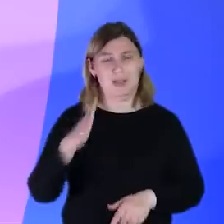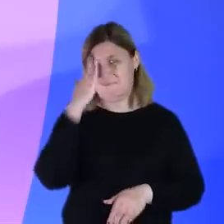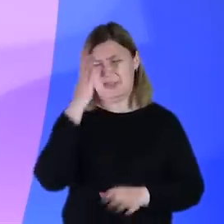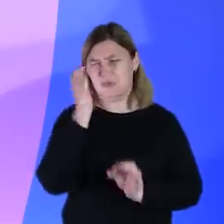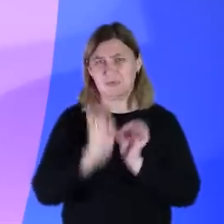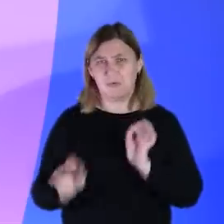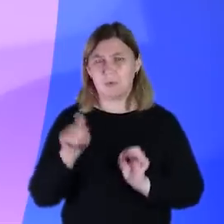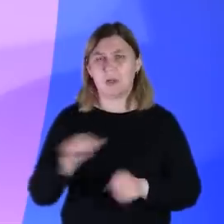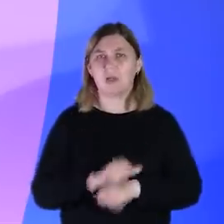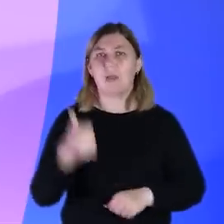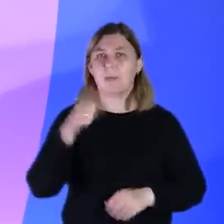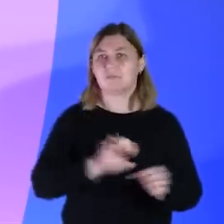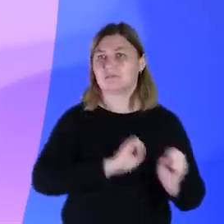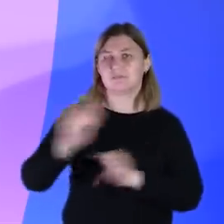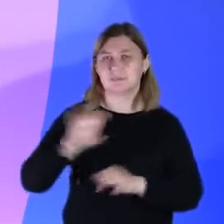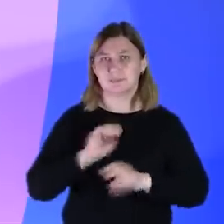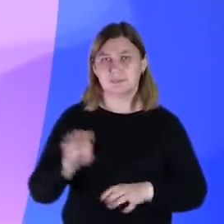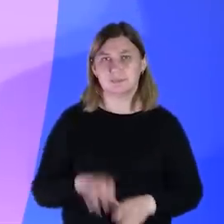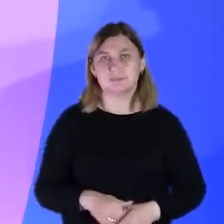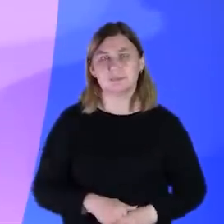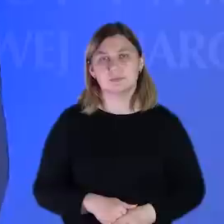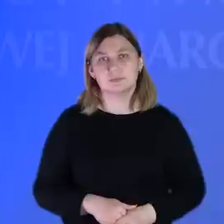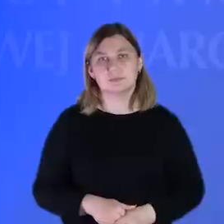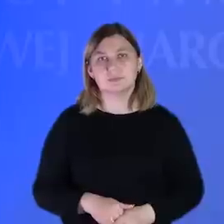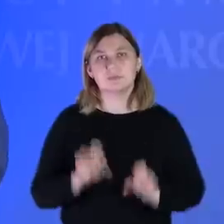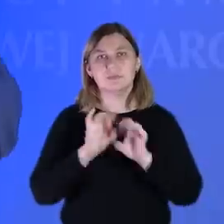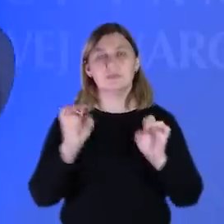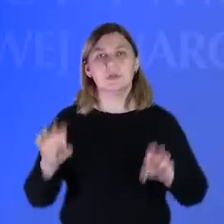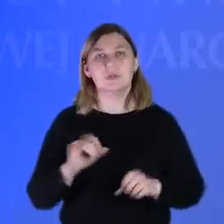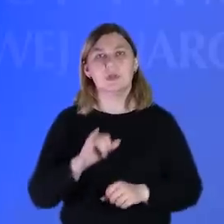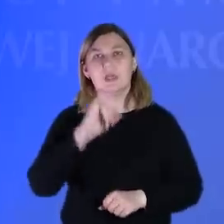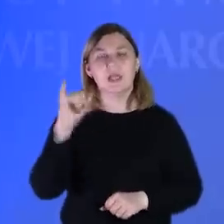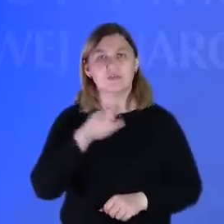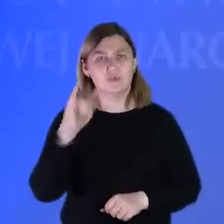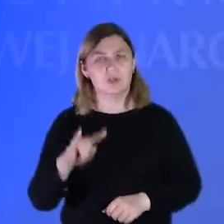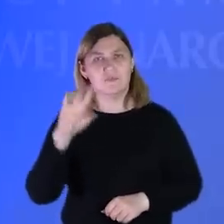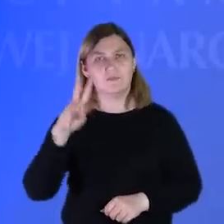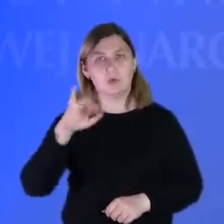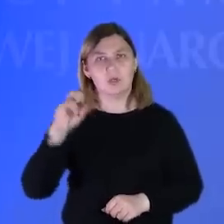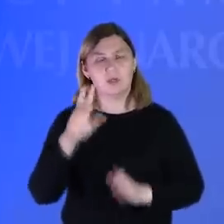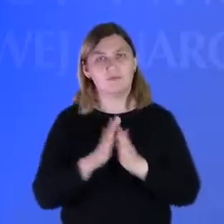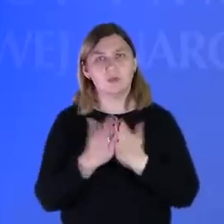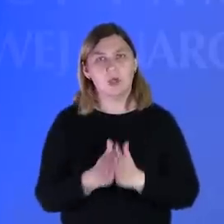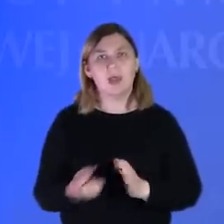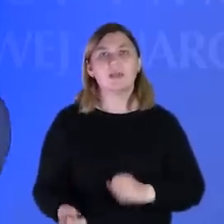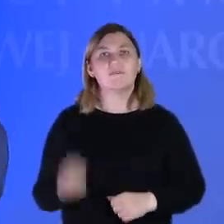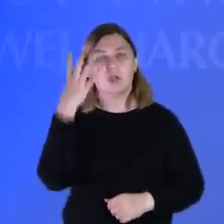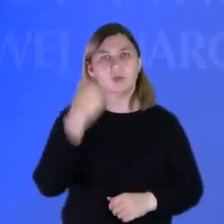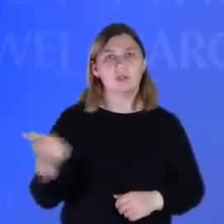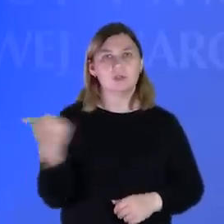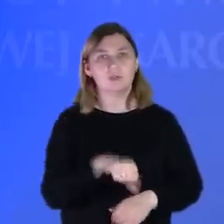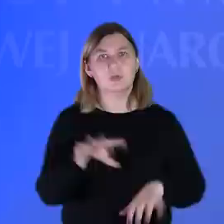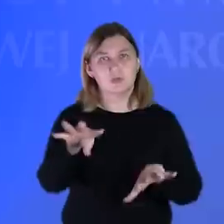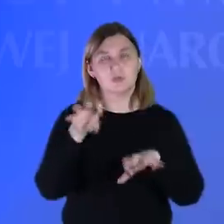oni byli w pierwszej kolejności wywożeni. -Prof. Jerzy Łojek w książce wydanej wiosną 1980